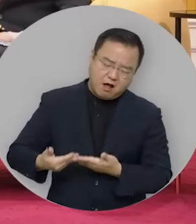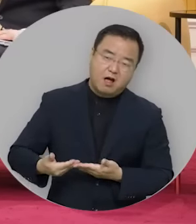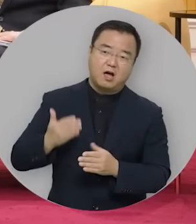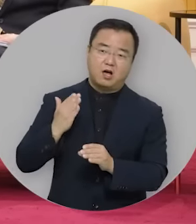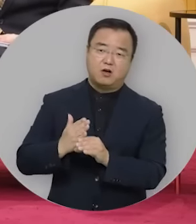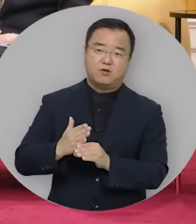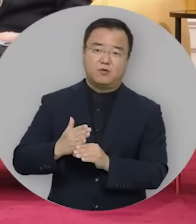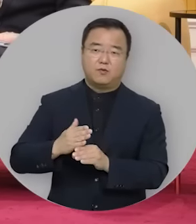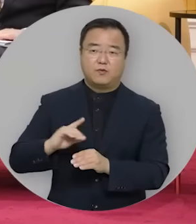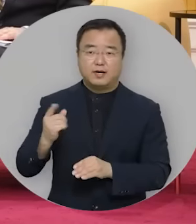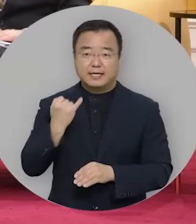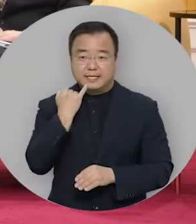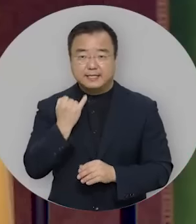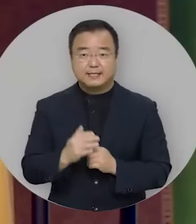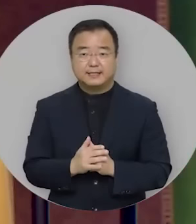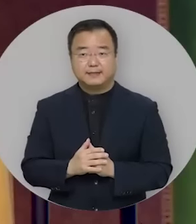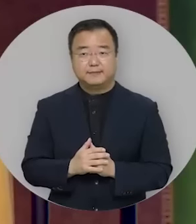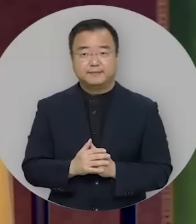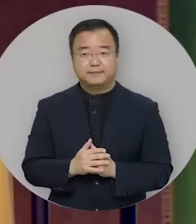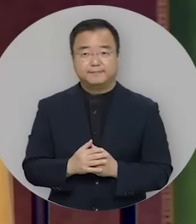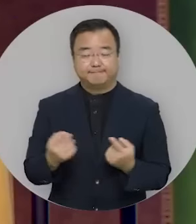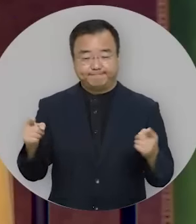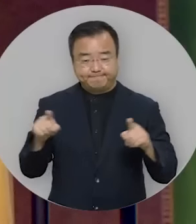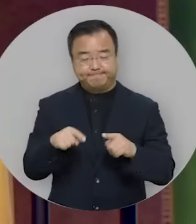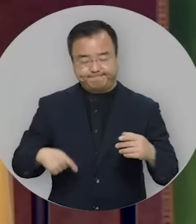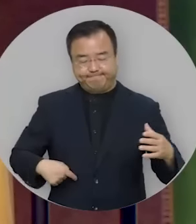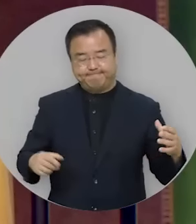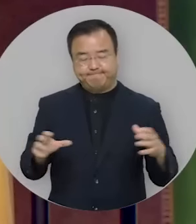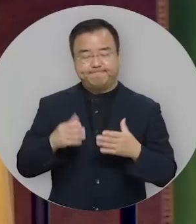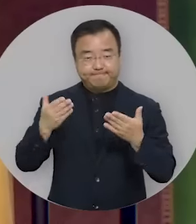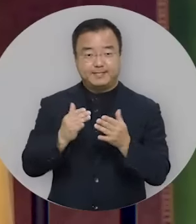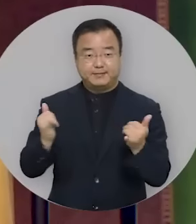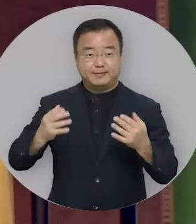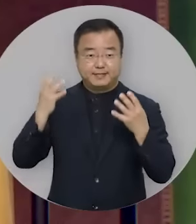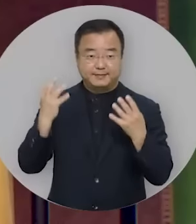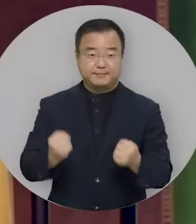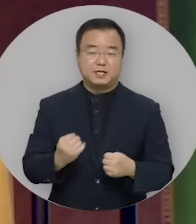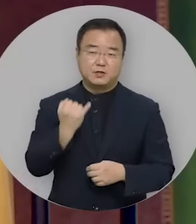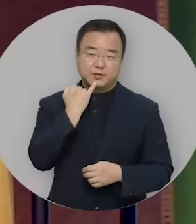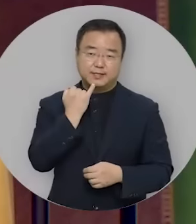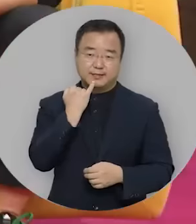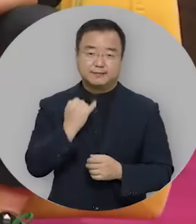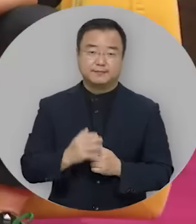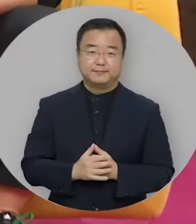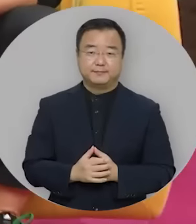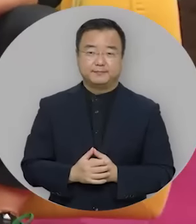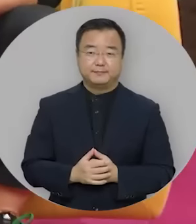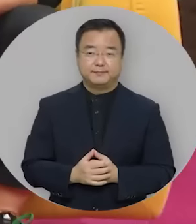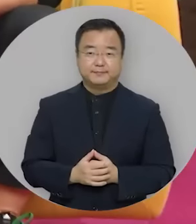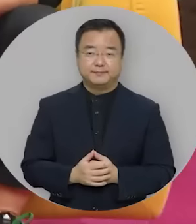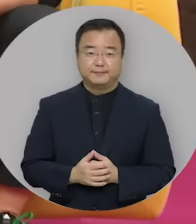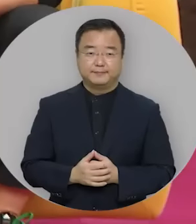과장님, 괜찮으세요? 네, 함께 협력해 주신 분들이 많아서 괜찮습니다.